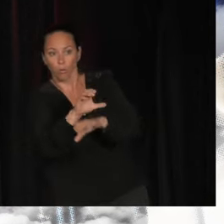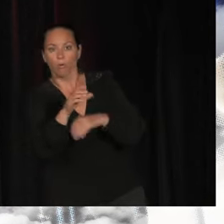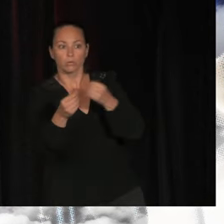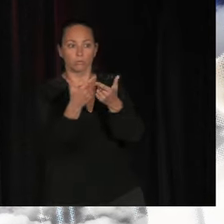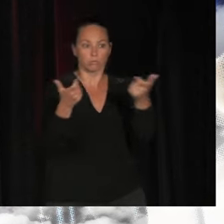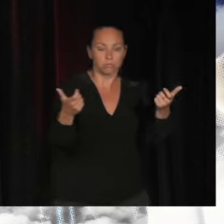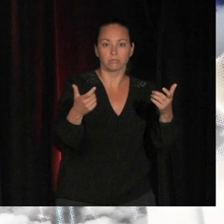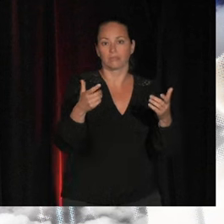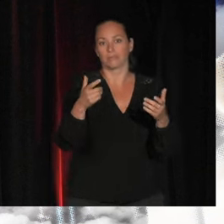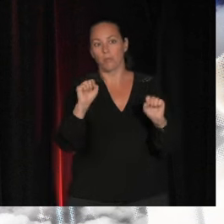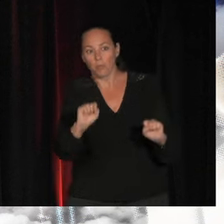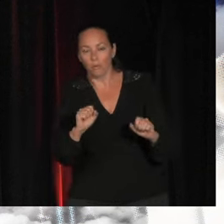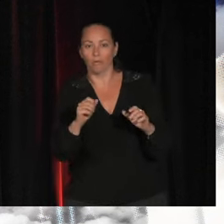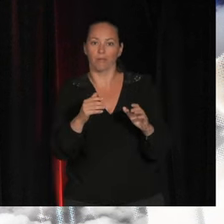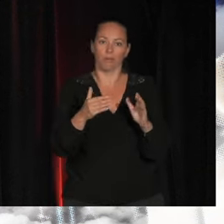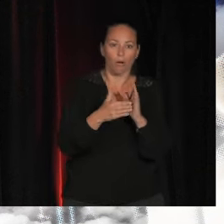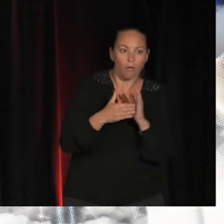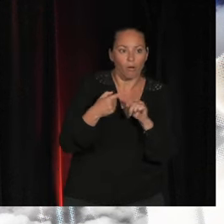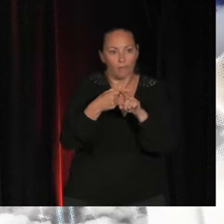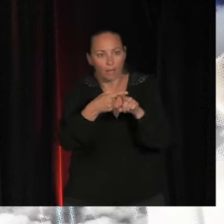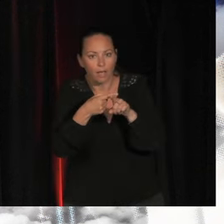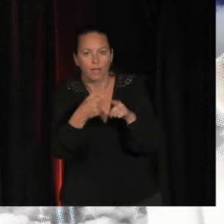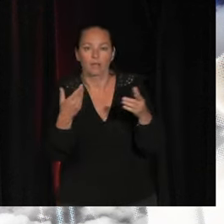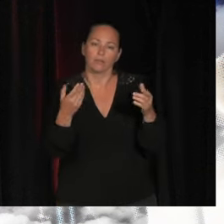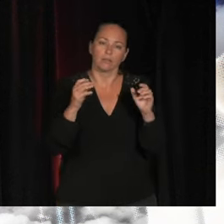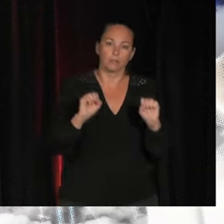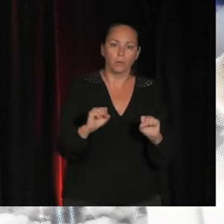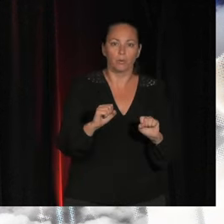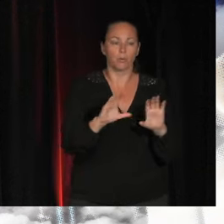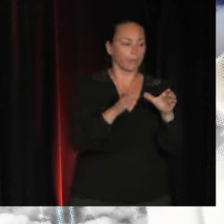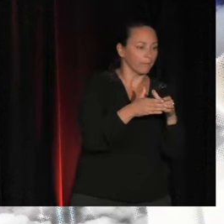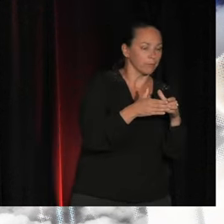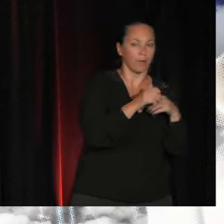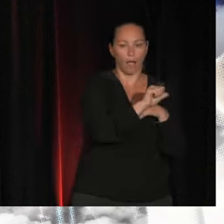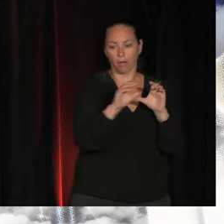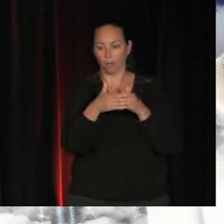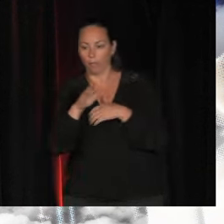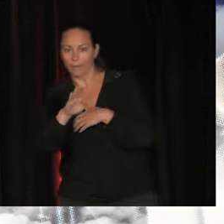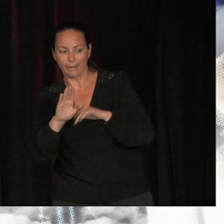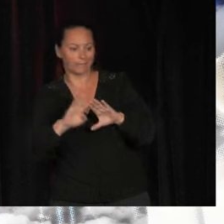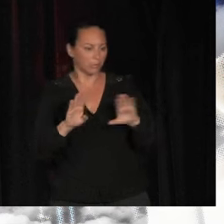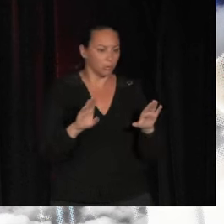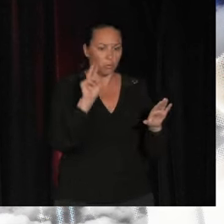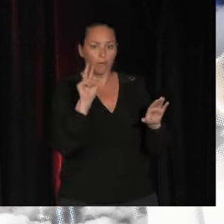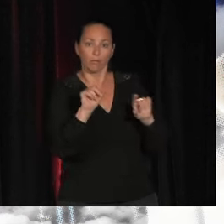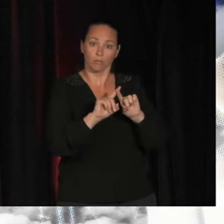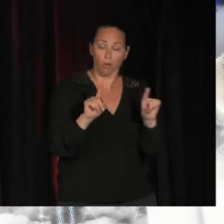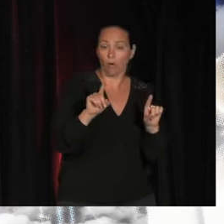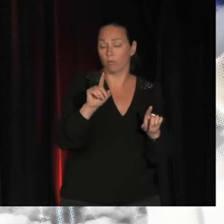il y a un moment un peu de partage qui n'est plus dans le simple équipe A, équipe B. C'est cette personne-là et on regarde et c'est cool ou pas, parfois.